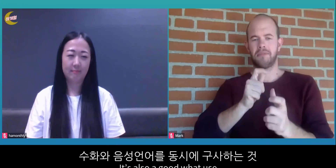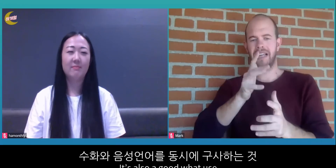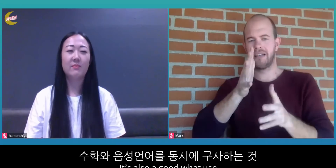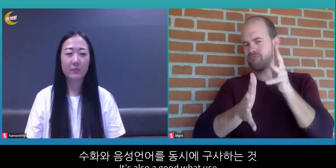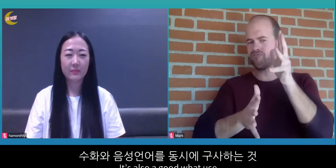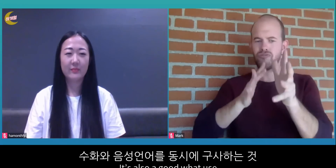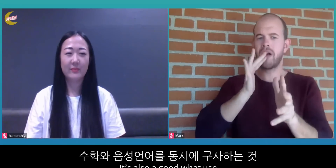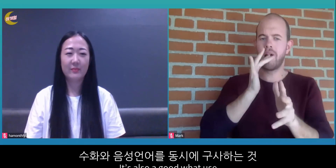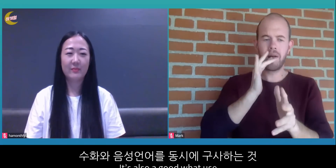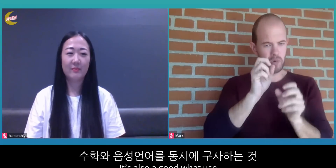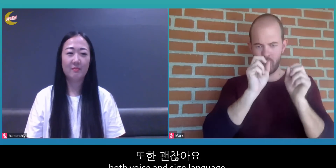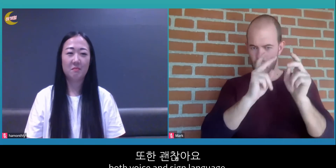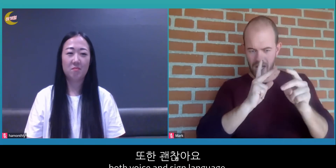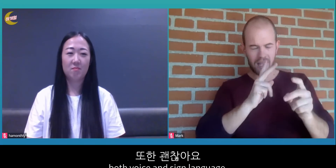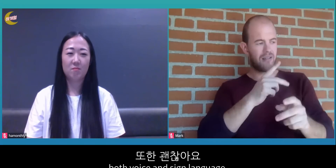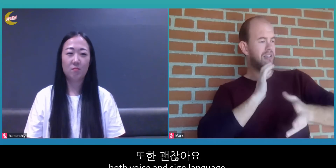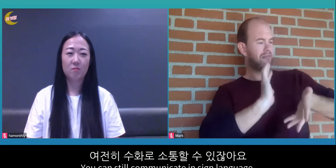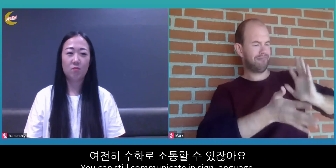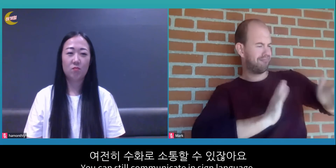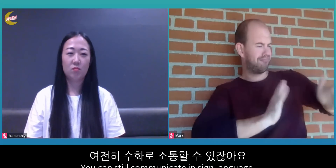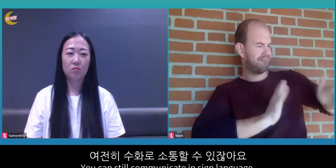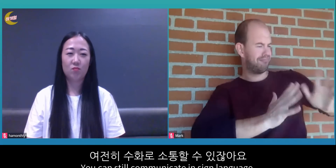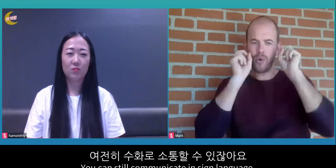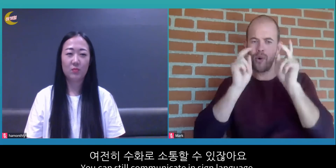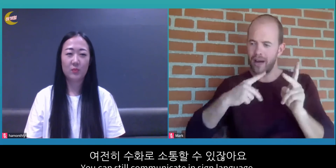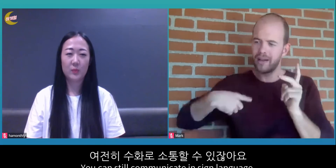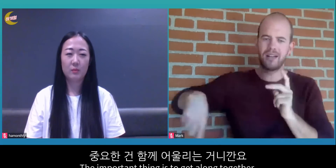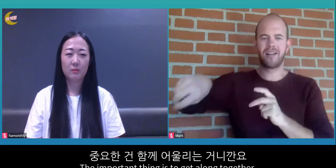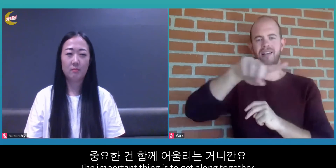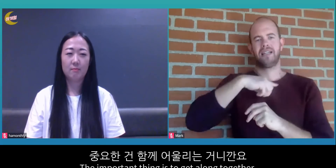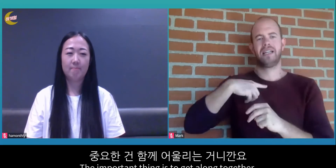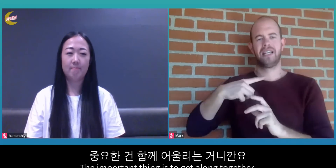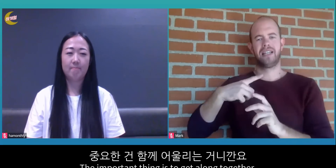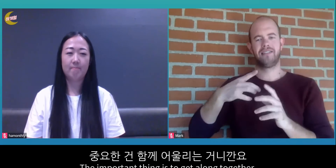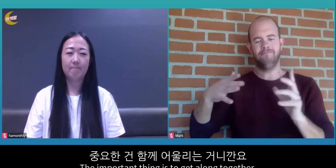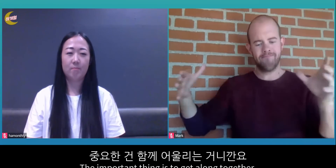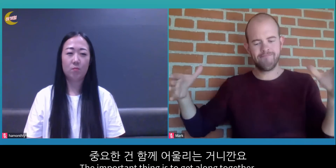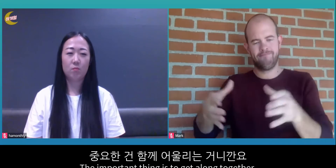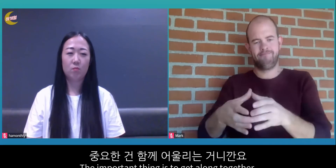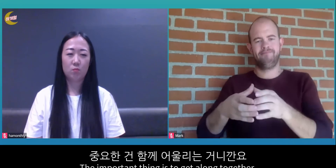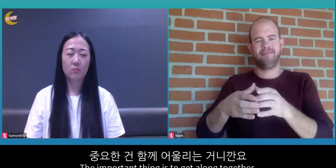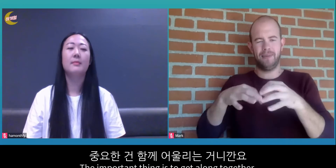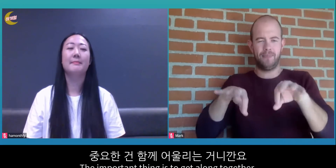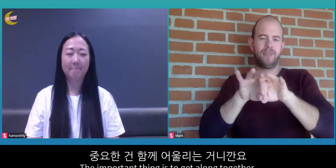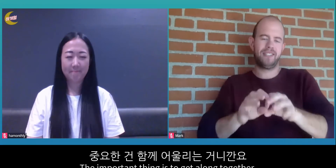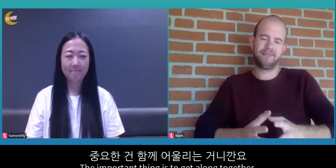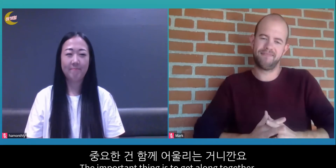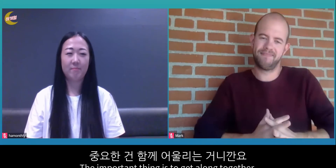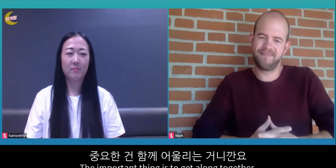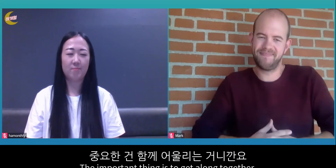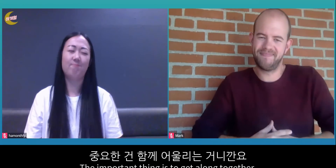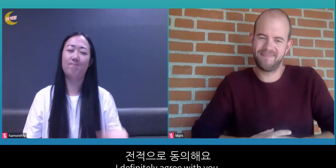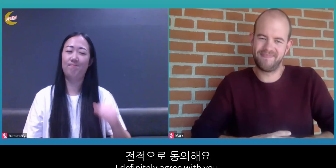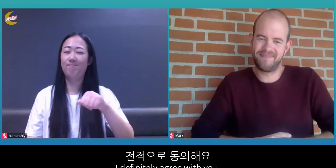。手話と手話の両方を使うのも良いことです。 手話でのコミュニケーションは引き続き可能です。 重要なことは一緒に仲良くすることです。